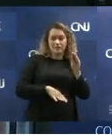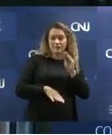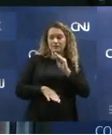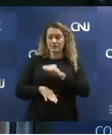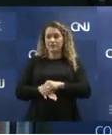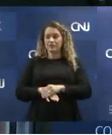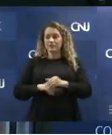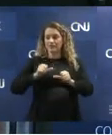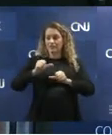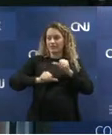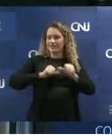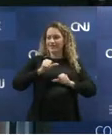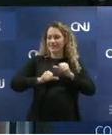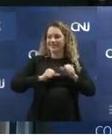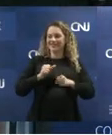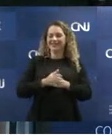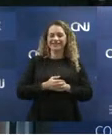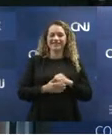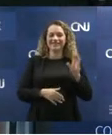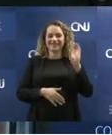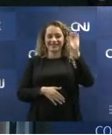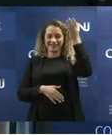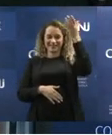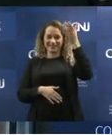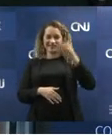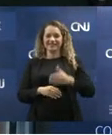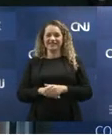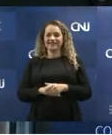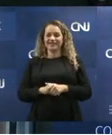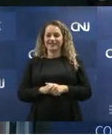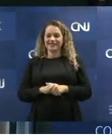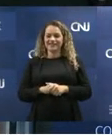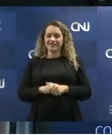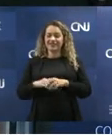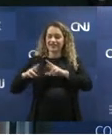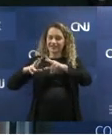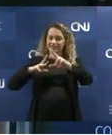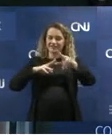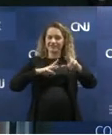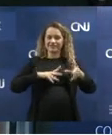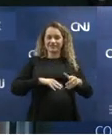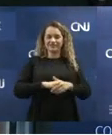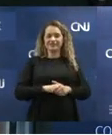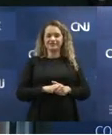O que aconteceu, excelências, é que, diferente do que inclusive poder se ia esperar